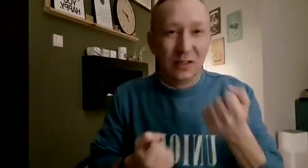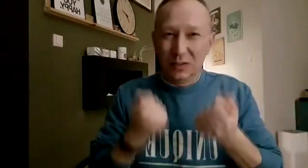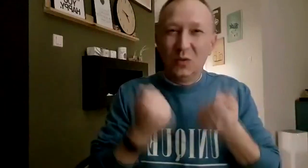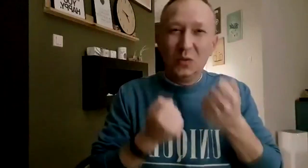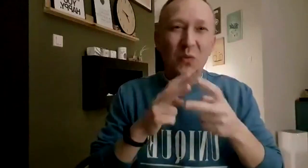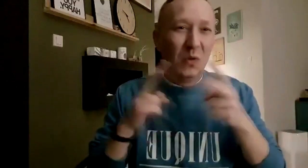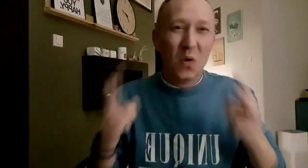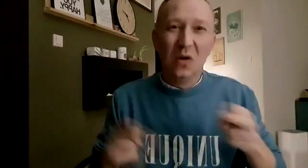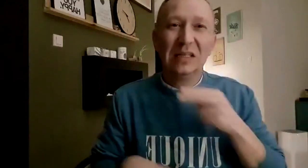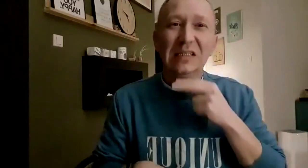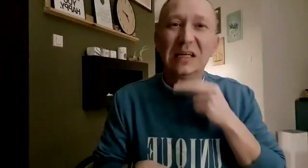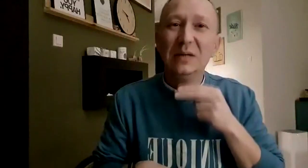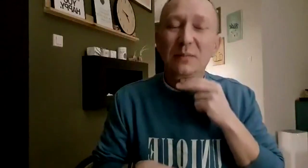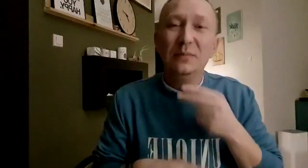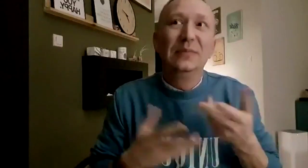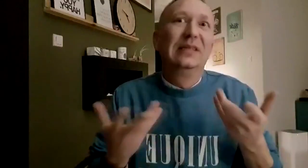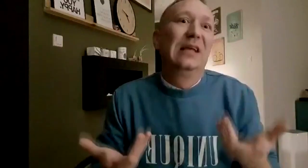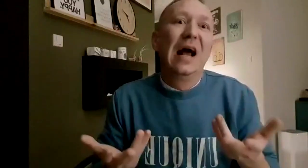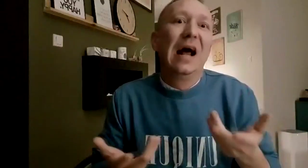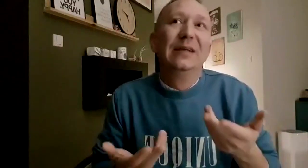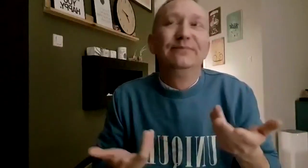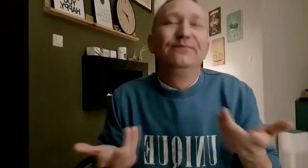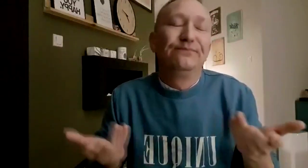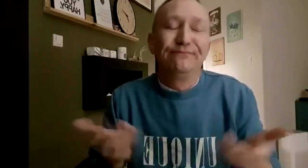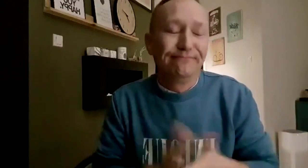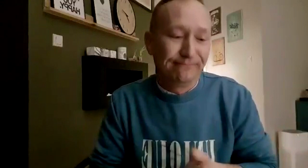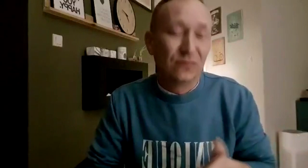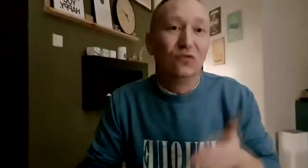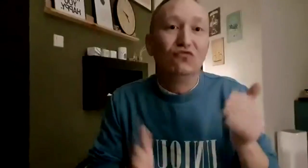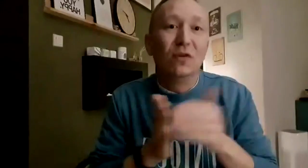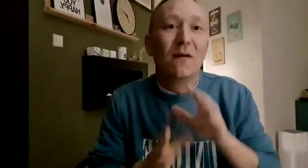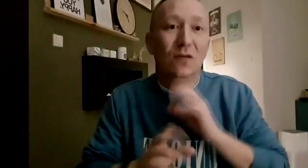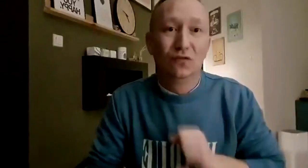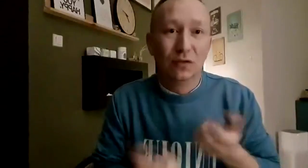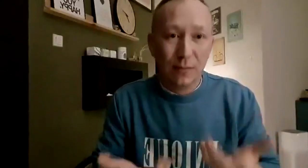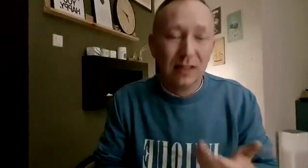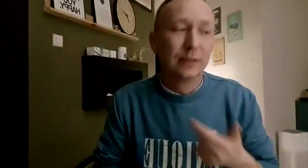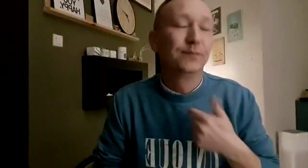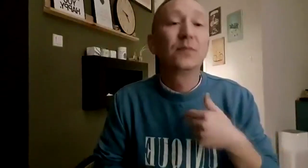Jest to trudny okres grypy, trzeba jakoś wytrzymać